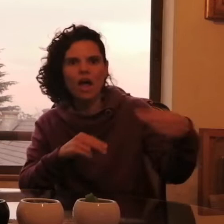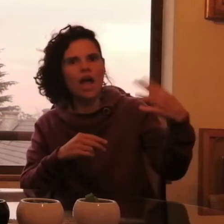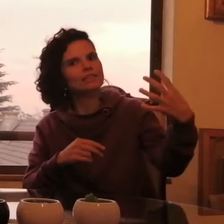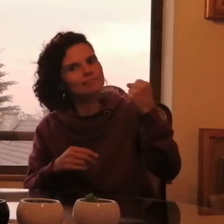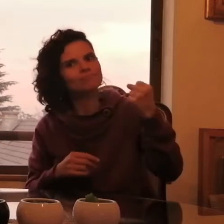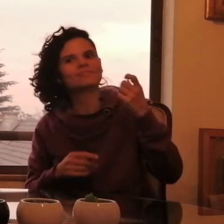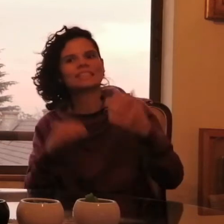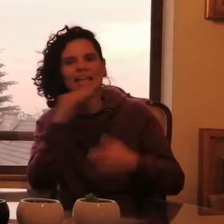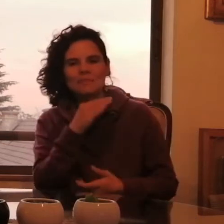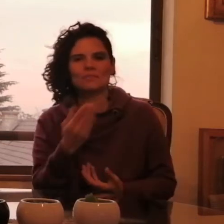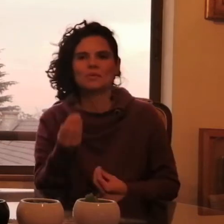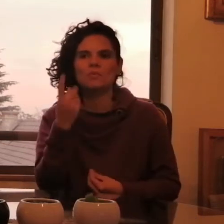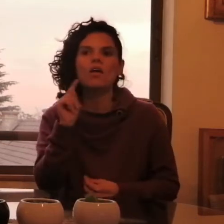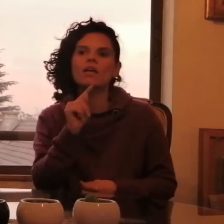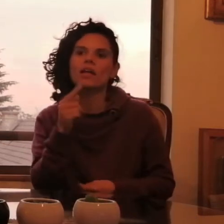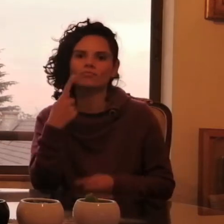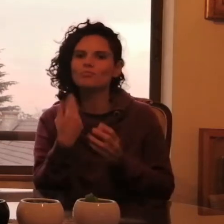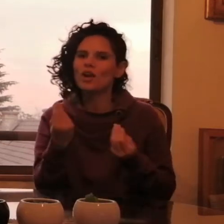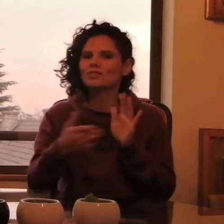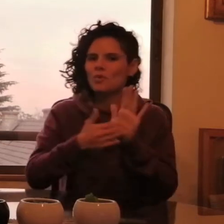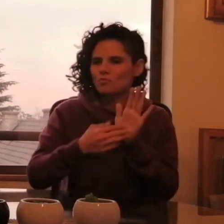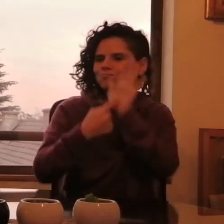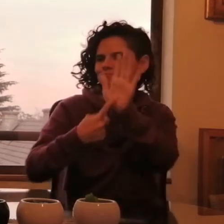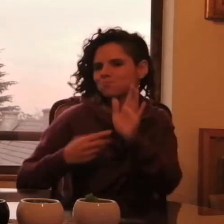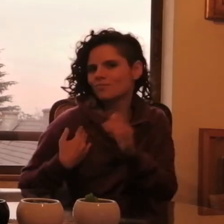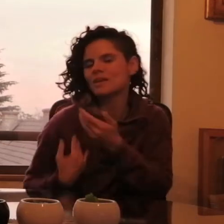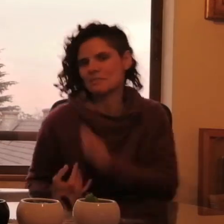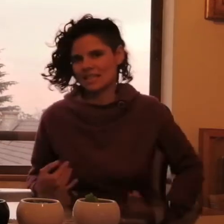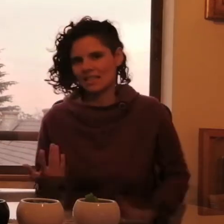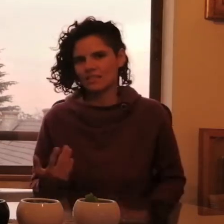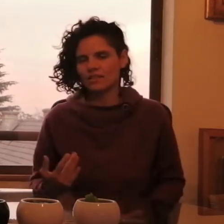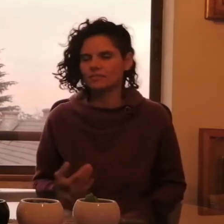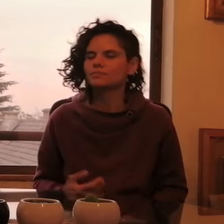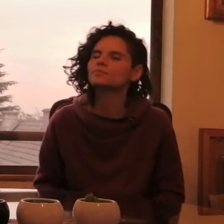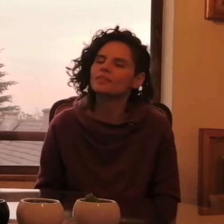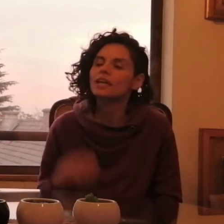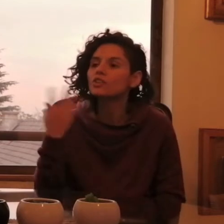exacto - pero tuviste bastante buena experiencia dentro de tu primer